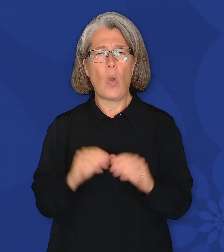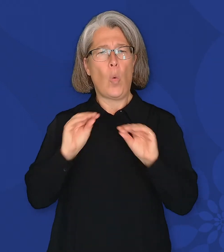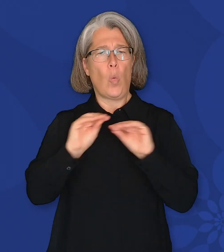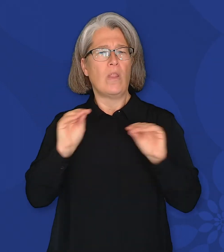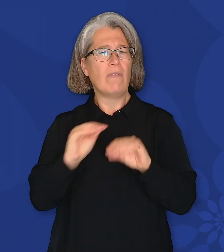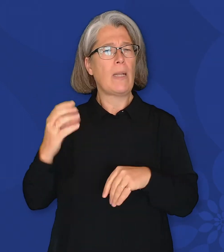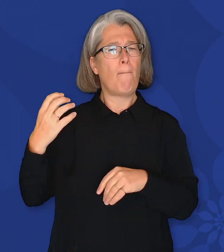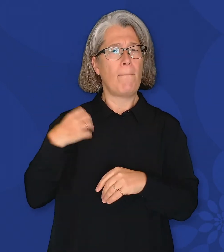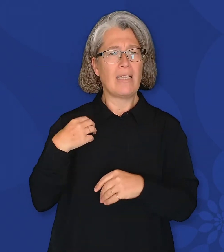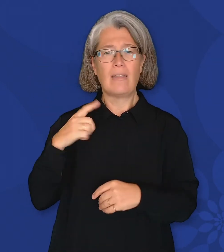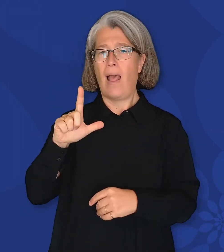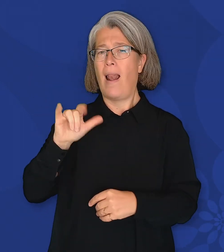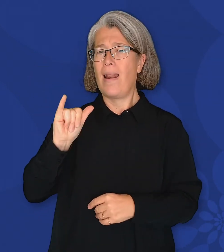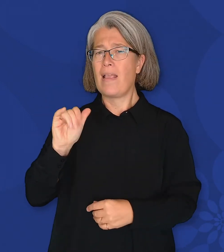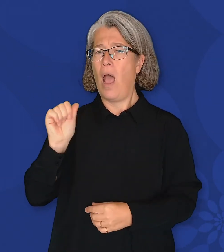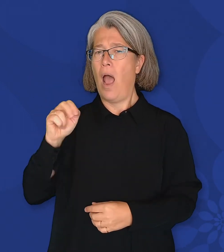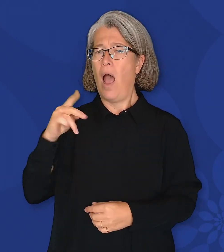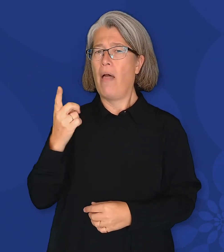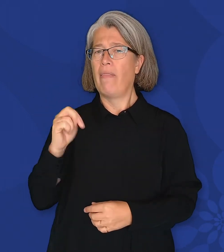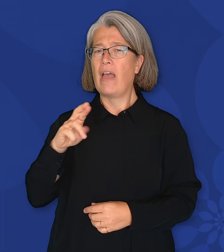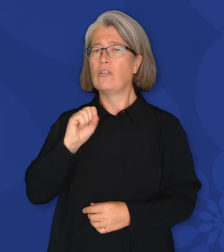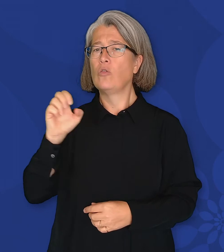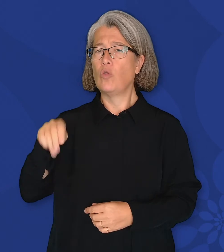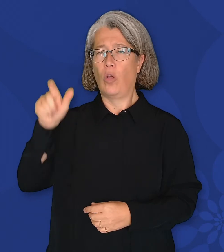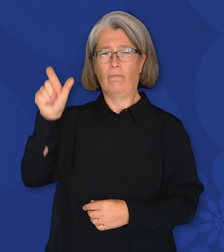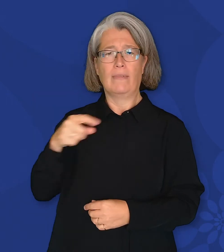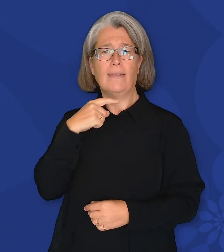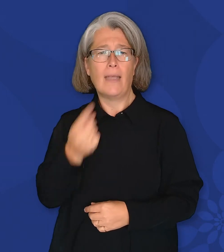Undervisningsminister Li Andersson säger: -